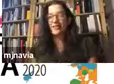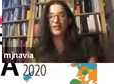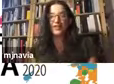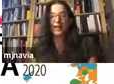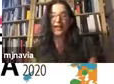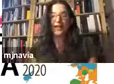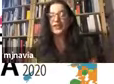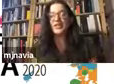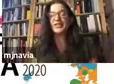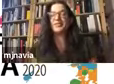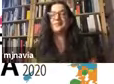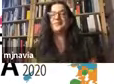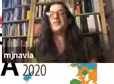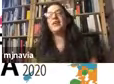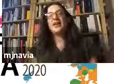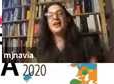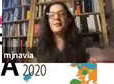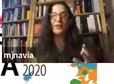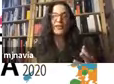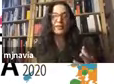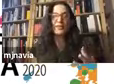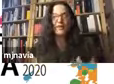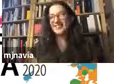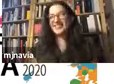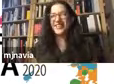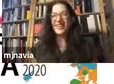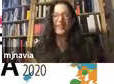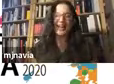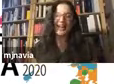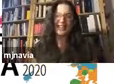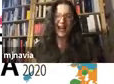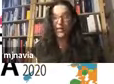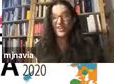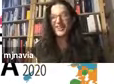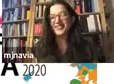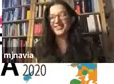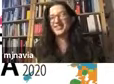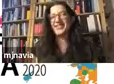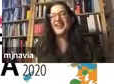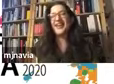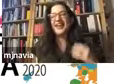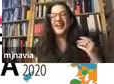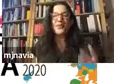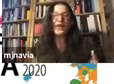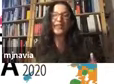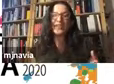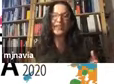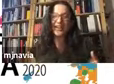"La velocidad de las cosas" Y por último quiero recomendarles audiolibros. Y un audiolibro que les